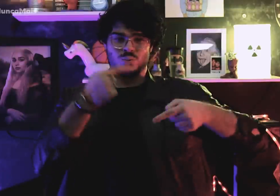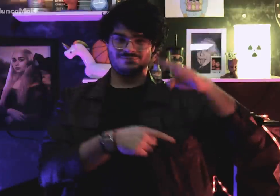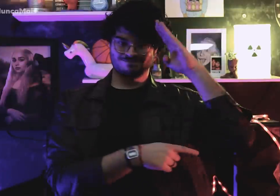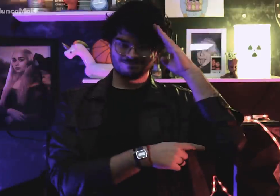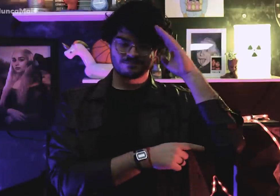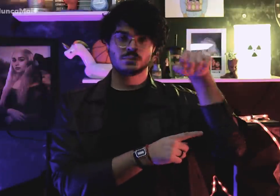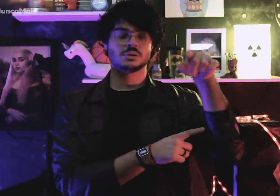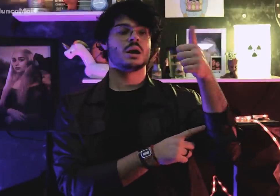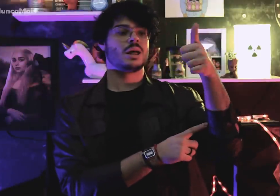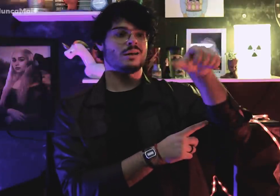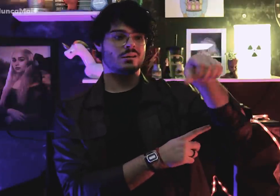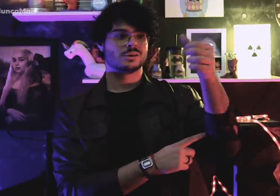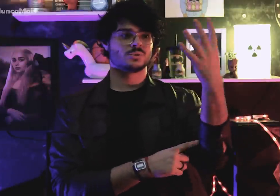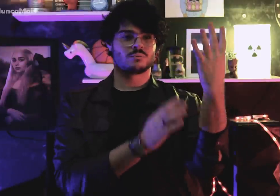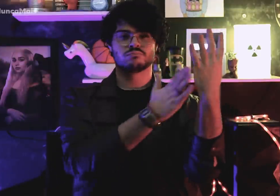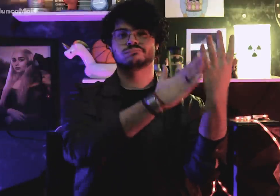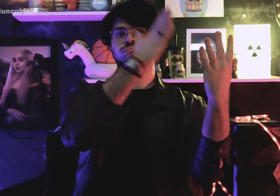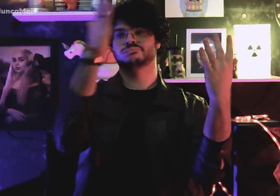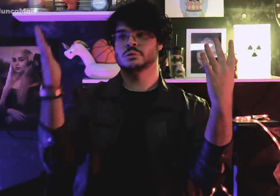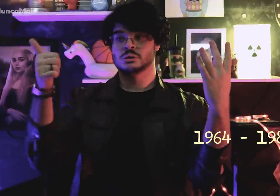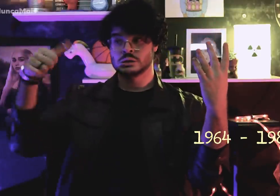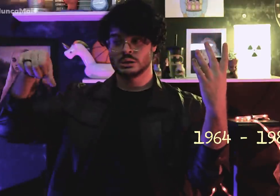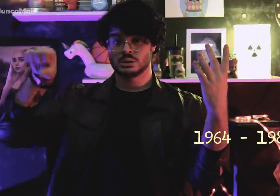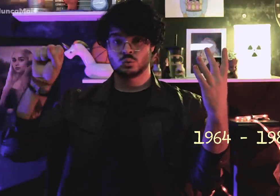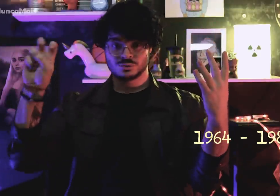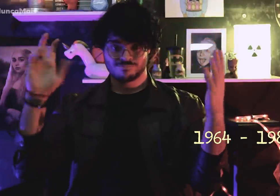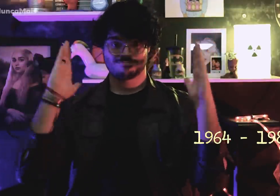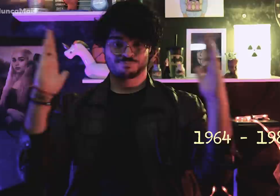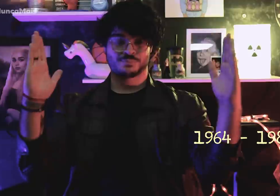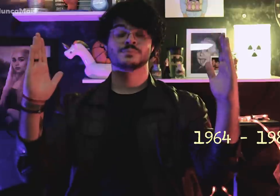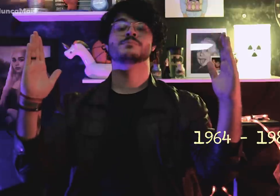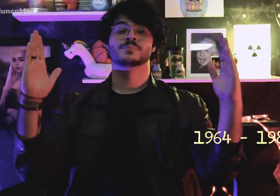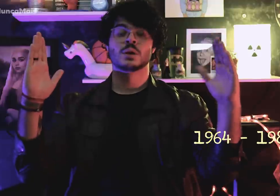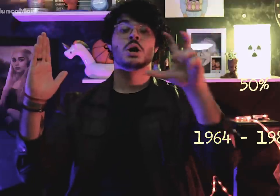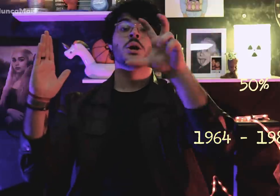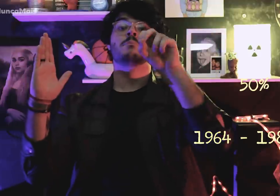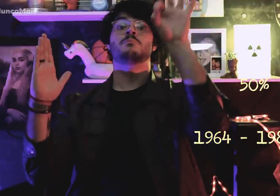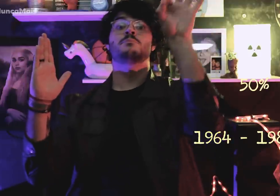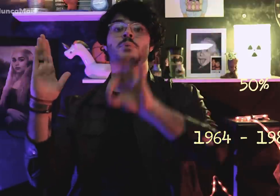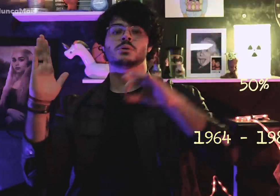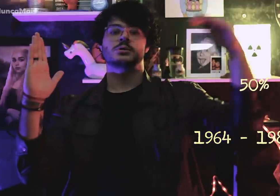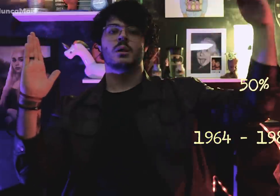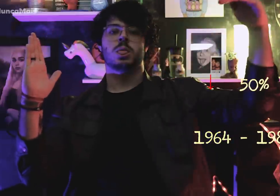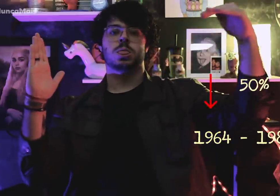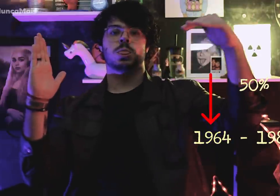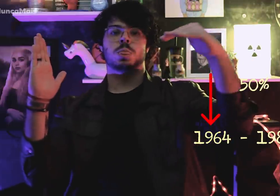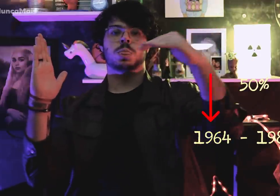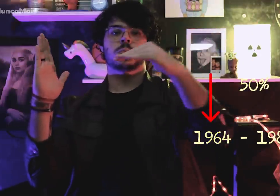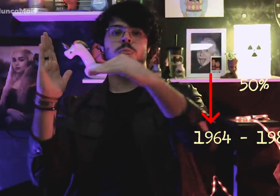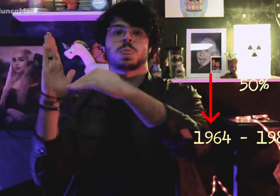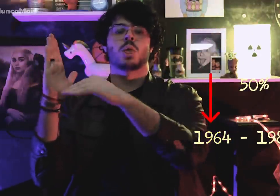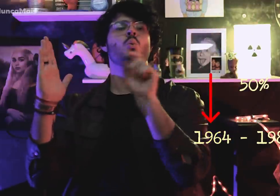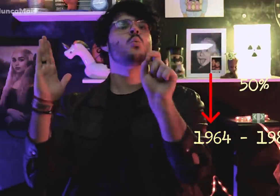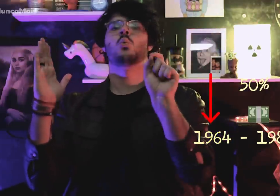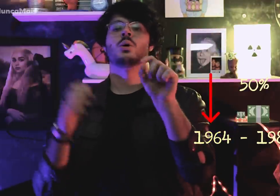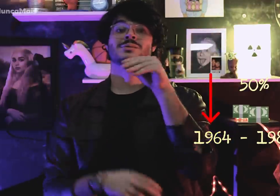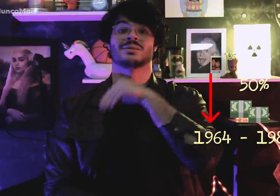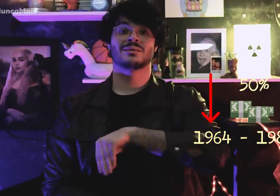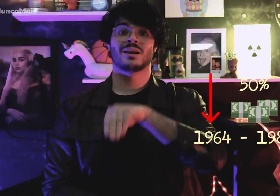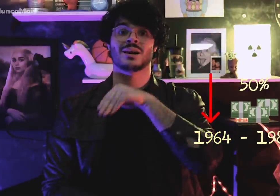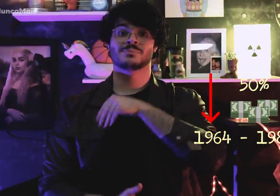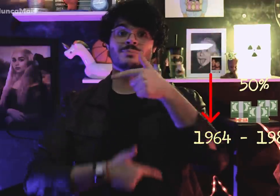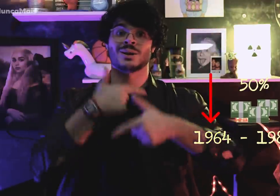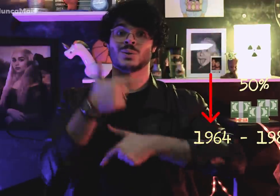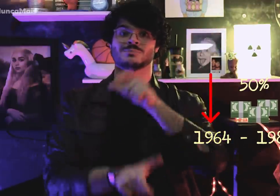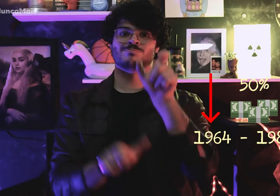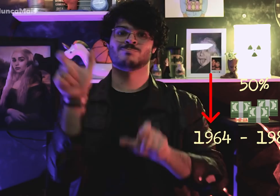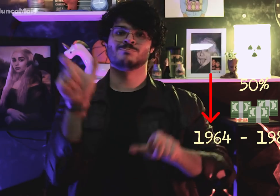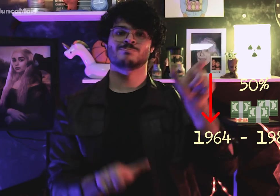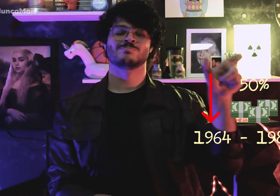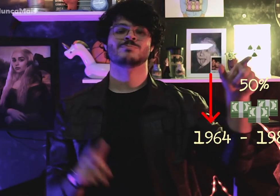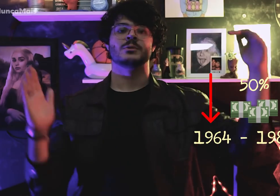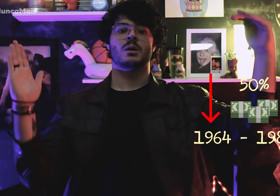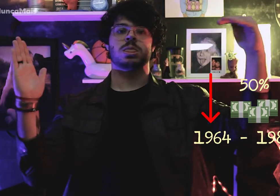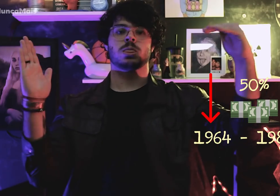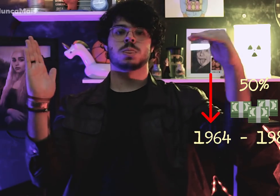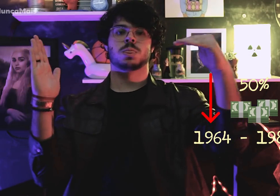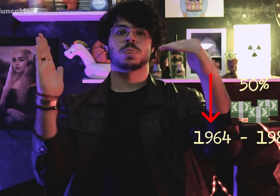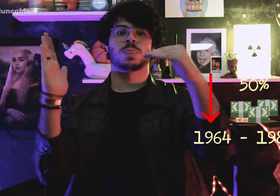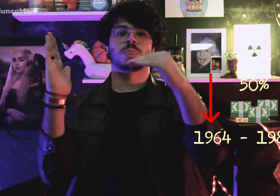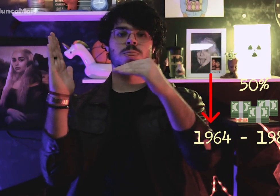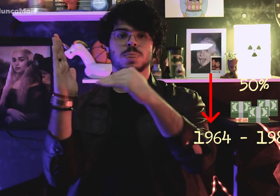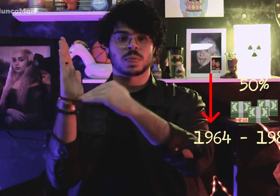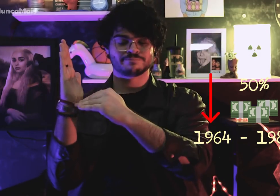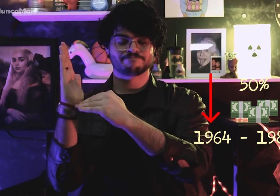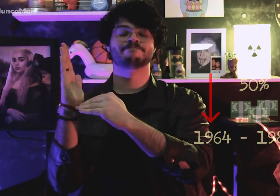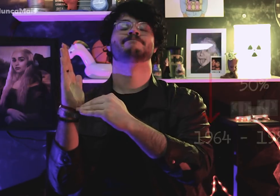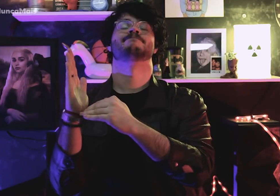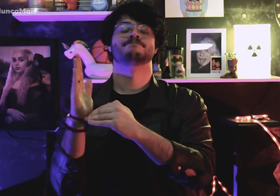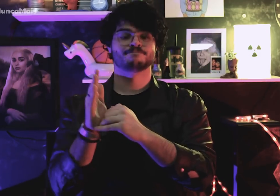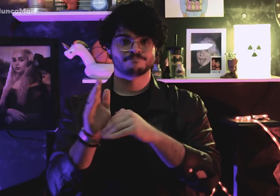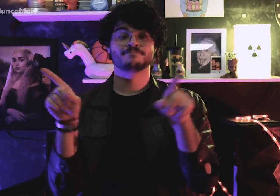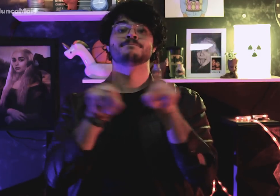De 1964 até 1985, o salário mínimo dos trabalhadores foi diminuído a 50%